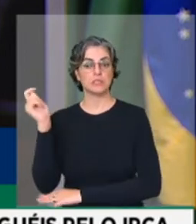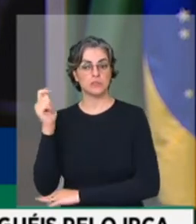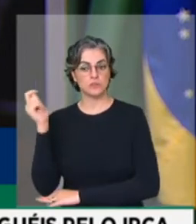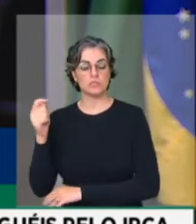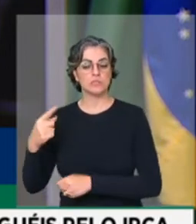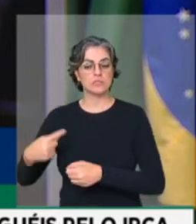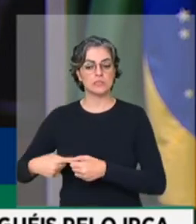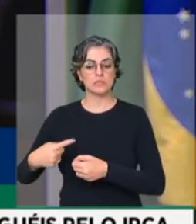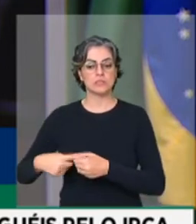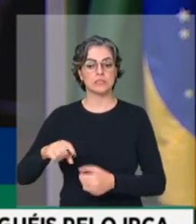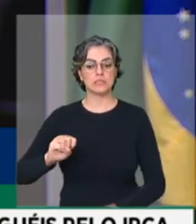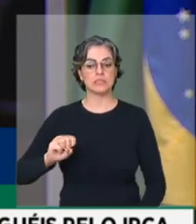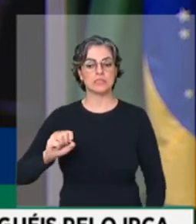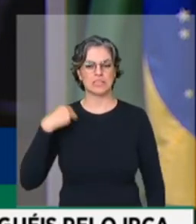SUL... UMA CIDADE DA SANTA MARIA... E O PARANÁ ... NA